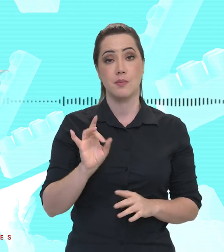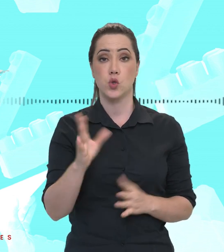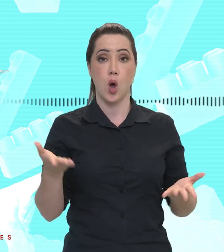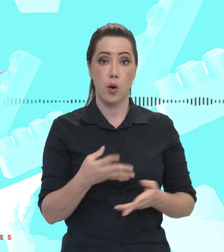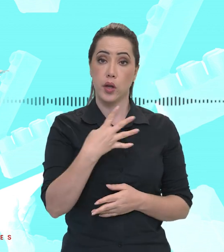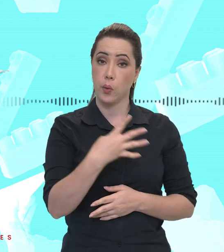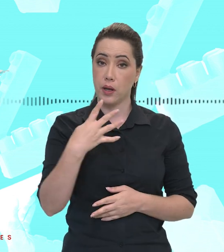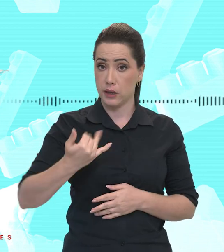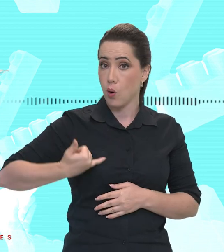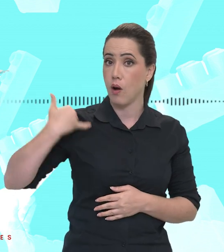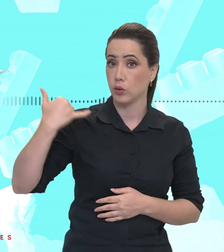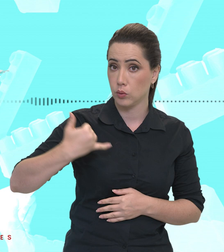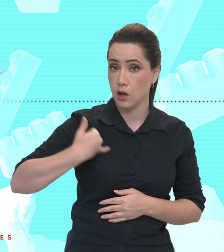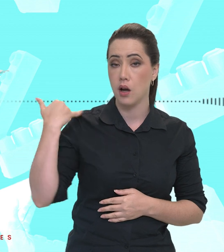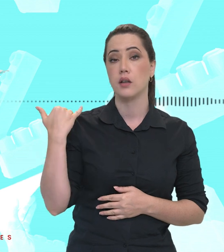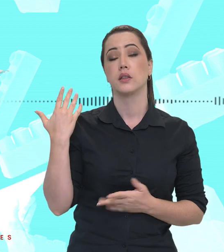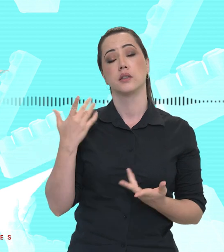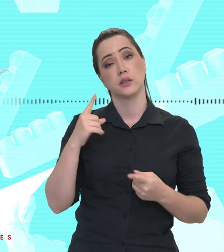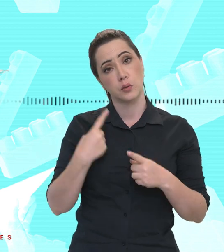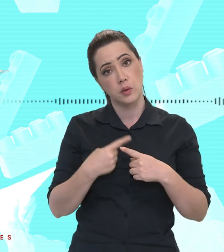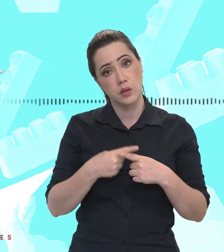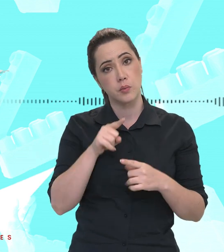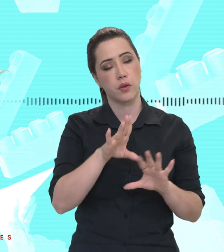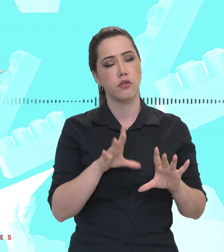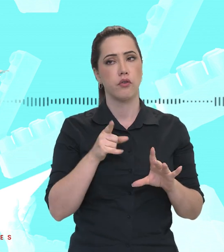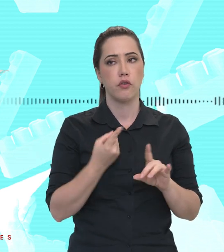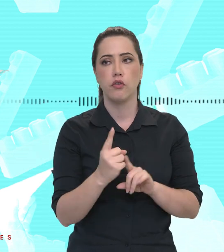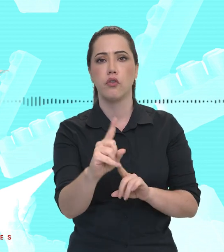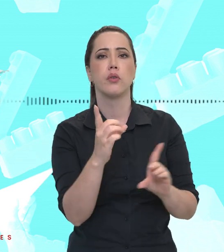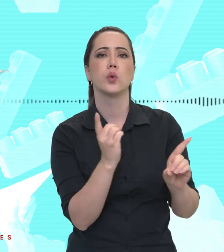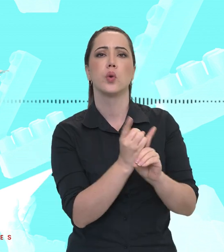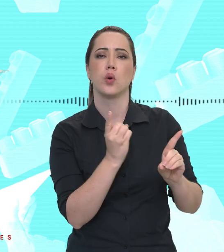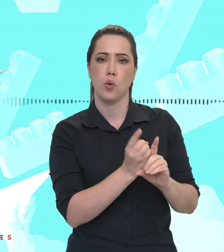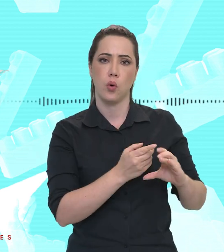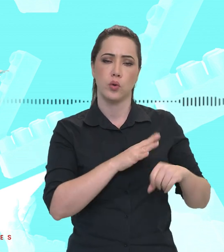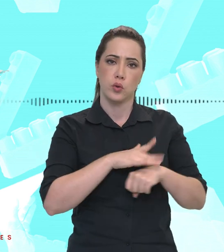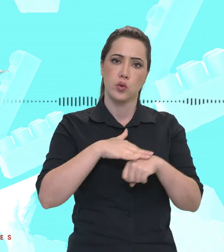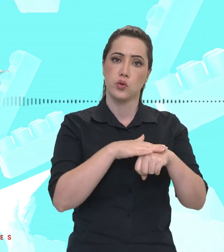com 44, né? Foi num encontro que estava tendo de doenças raras e lá tinha uma médica,